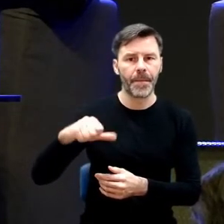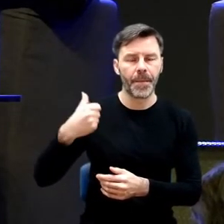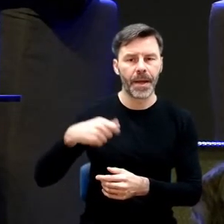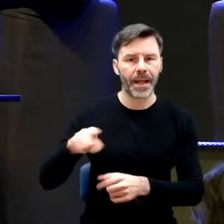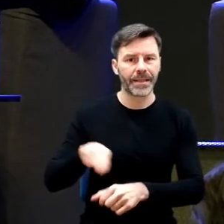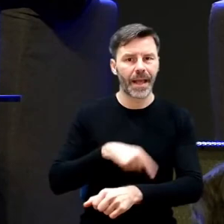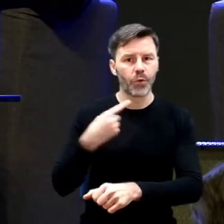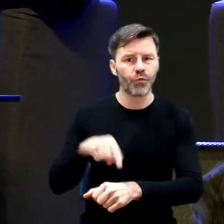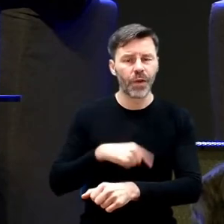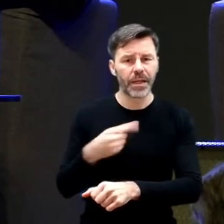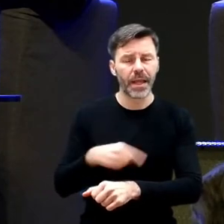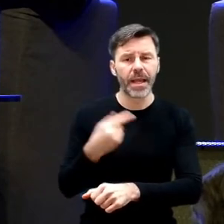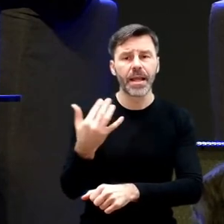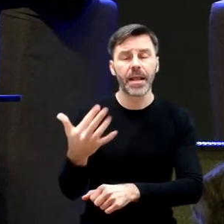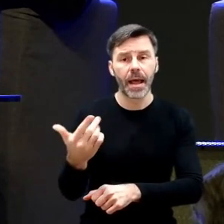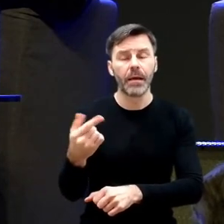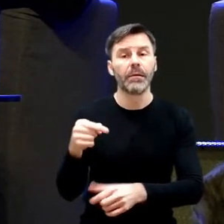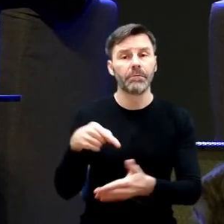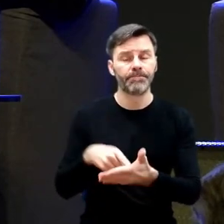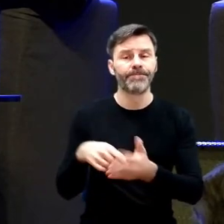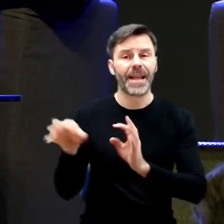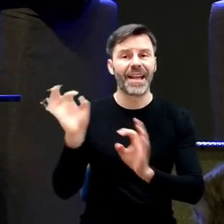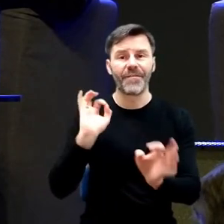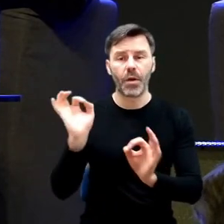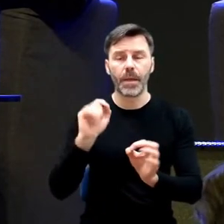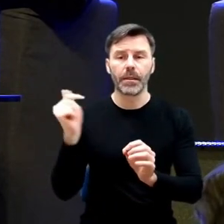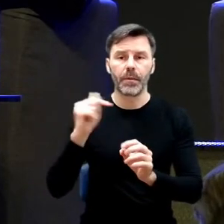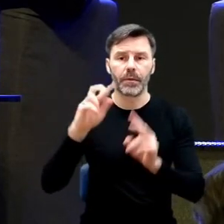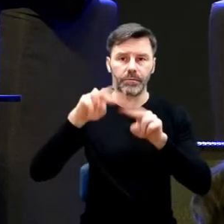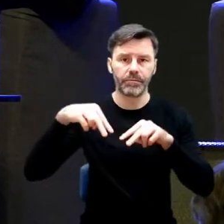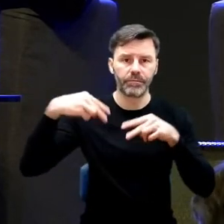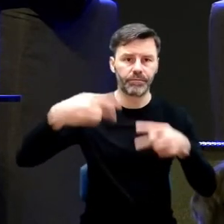To są informacje, które powinny być